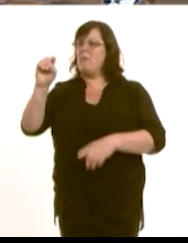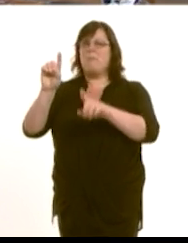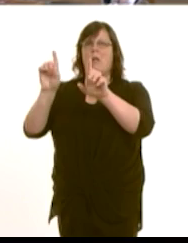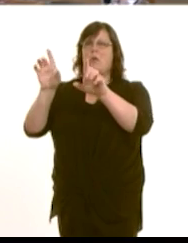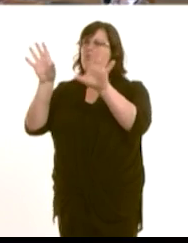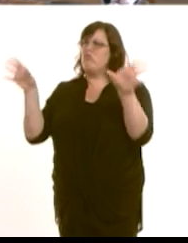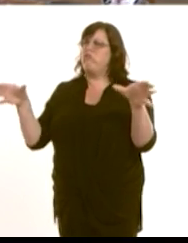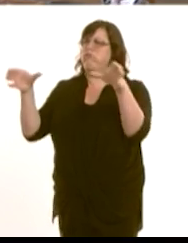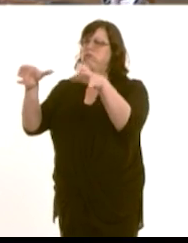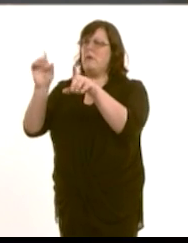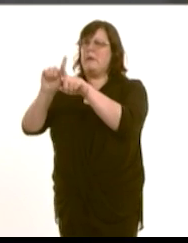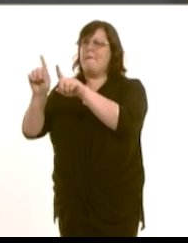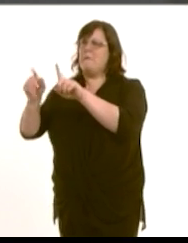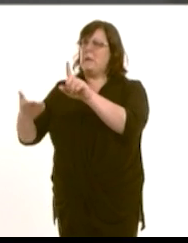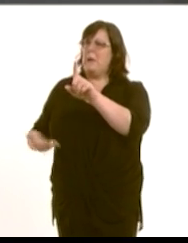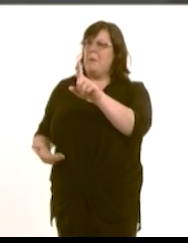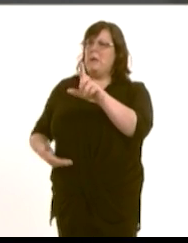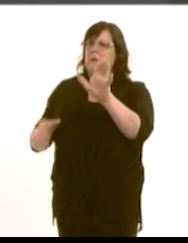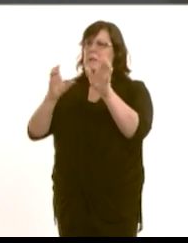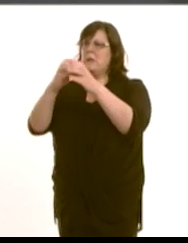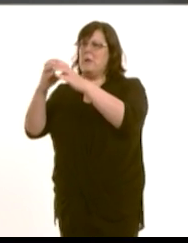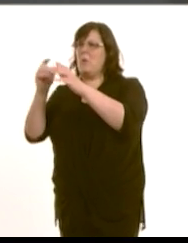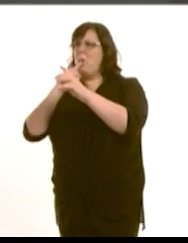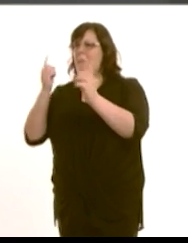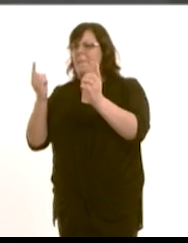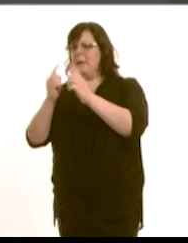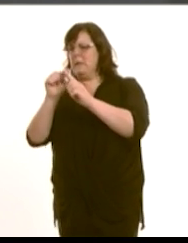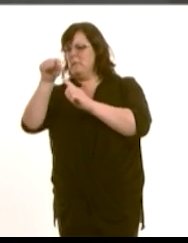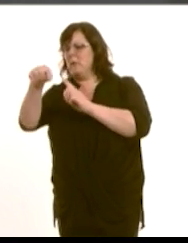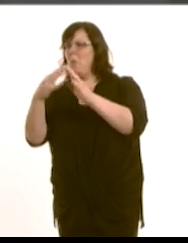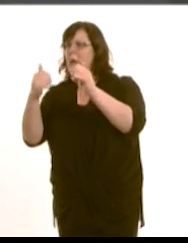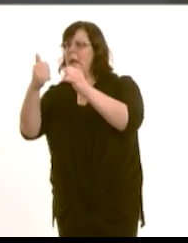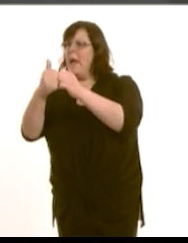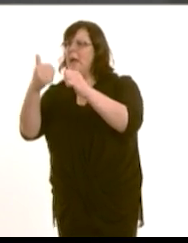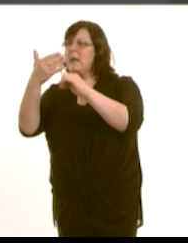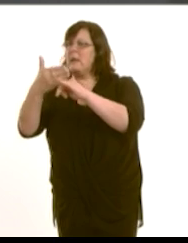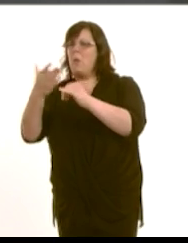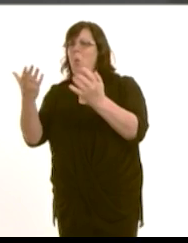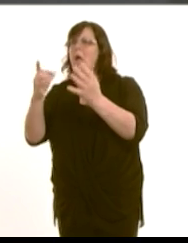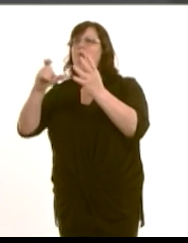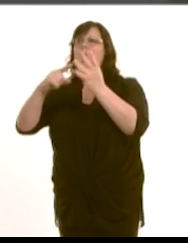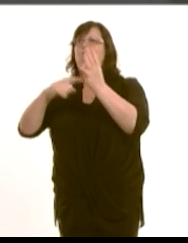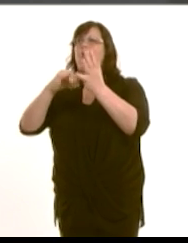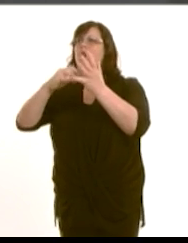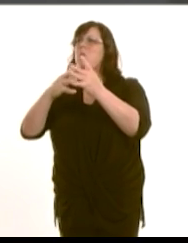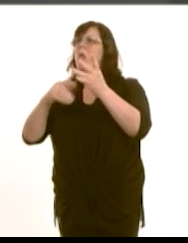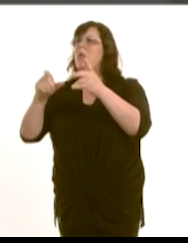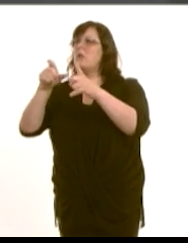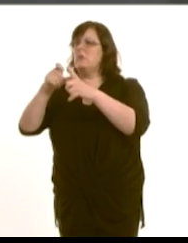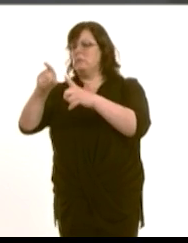neuír penwythnos yma, yn y Cotswolds i lunio ei strategaeth Ùl-Brexit, ac y bydd Joe Kaesar, prif weithredwr Siemens yno?